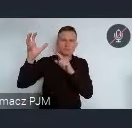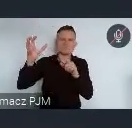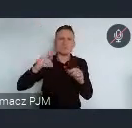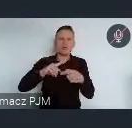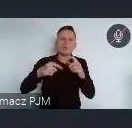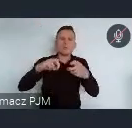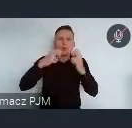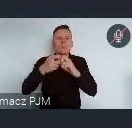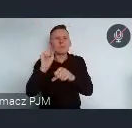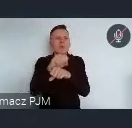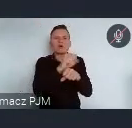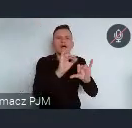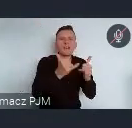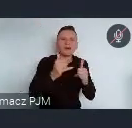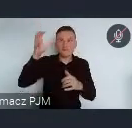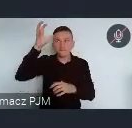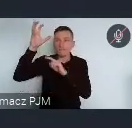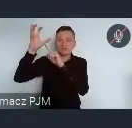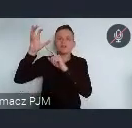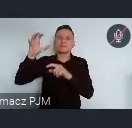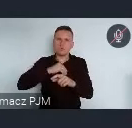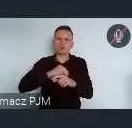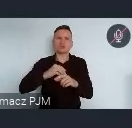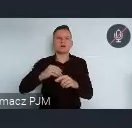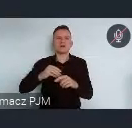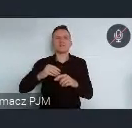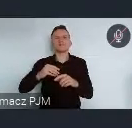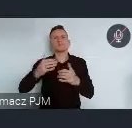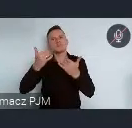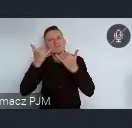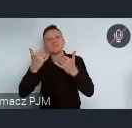można z dużą skutecznością wdrażać również na obszarze miejskim.